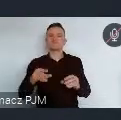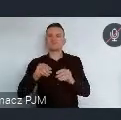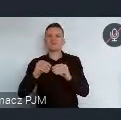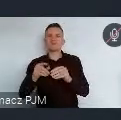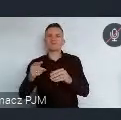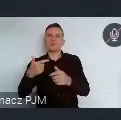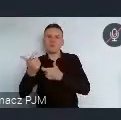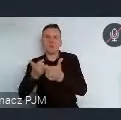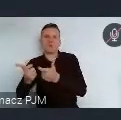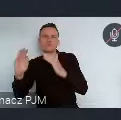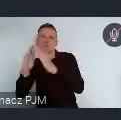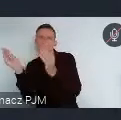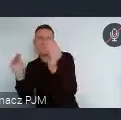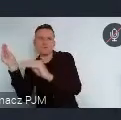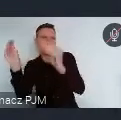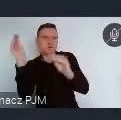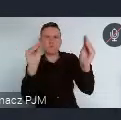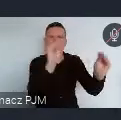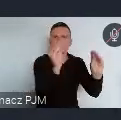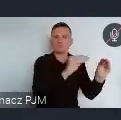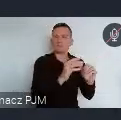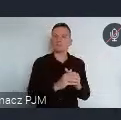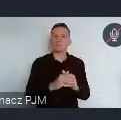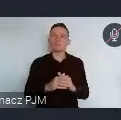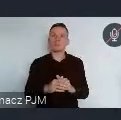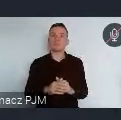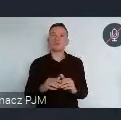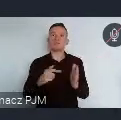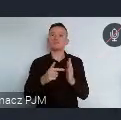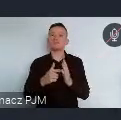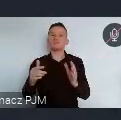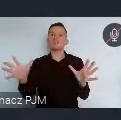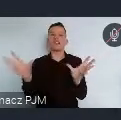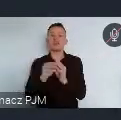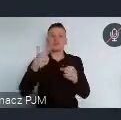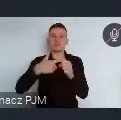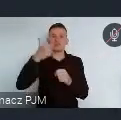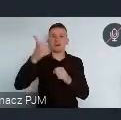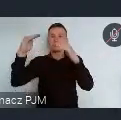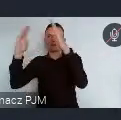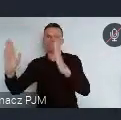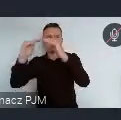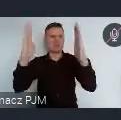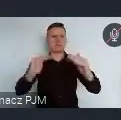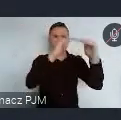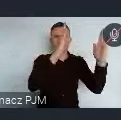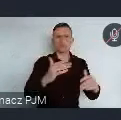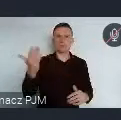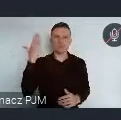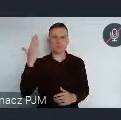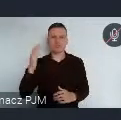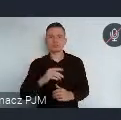zmodernizowano 21 budynków użyteczności publicznej, ale to też oczywiście są działania,